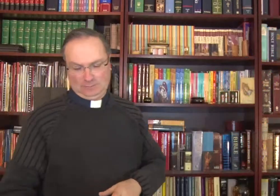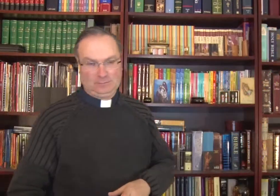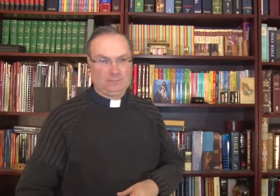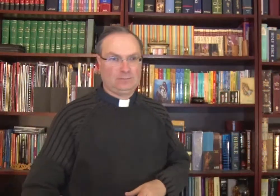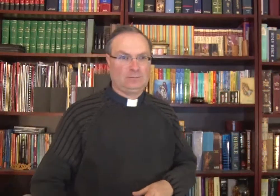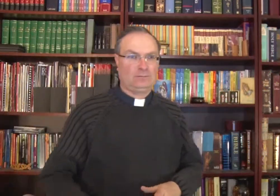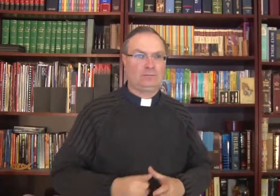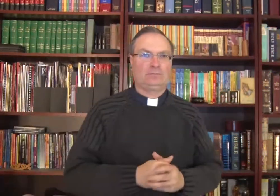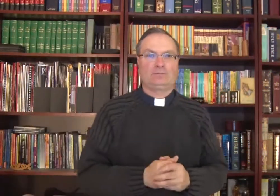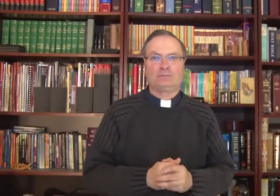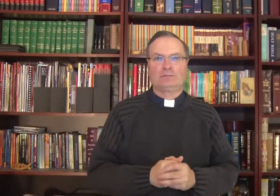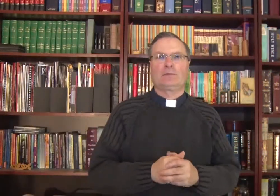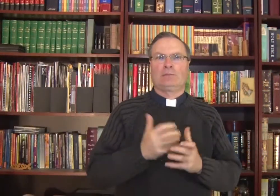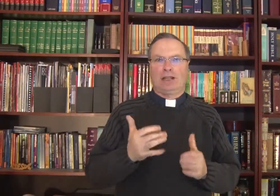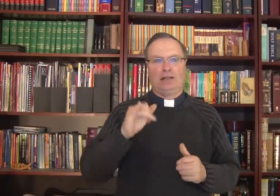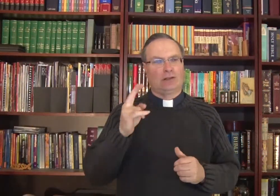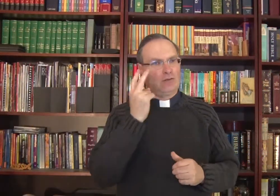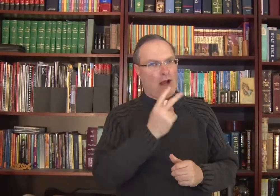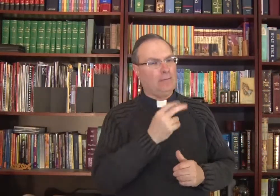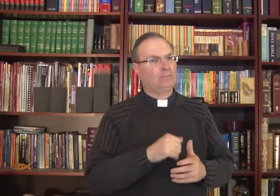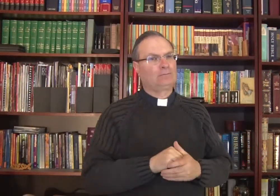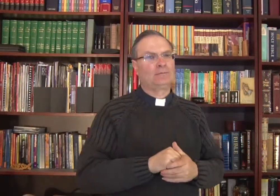Jean voyait: